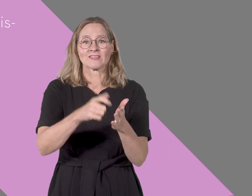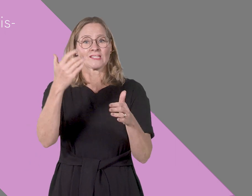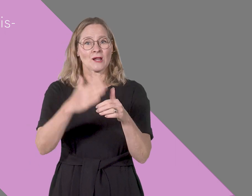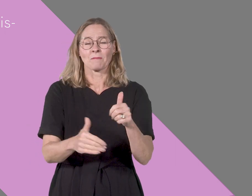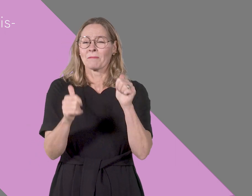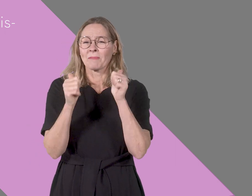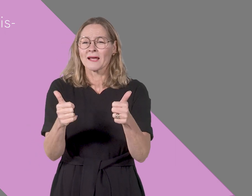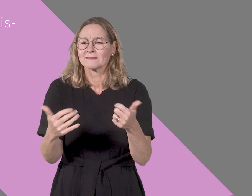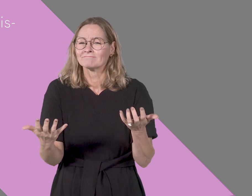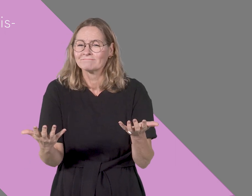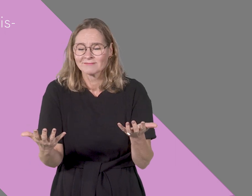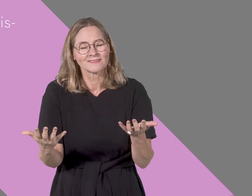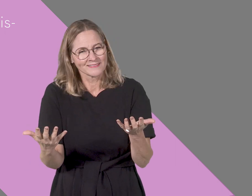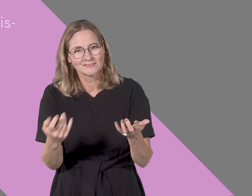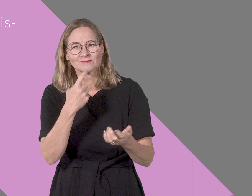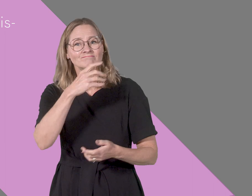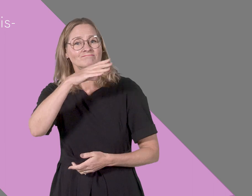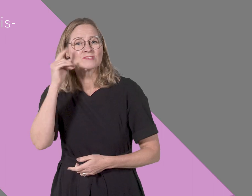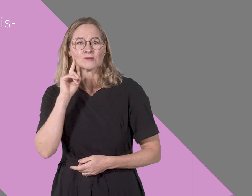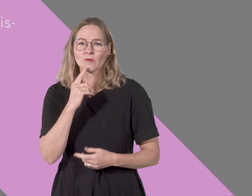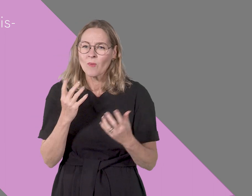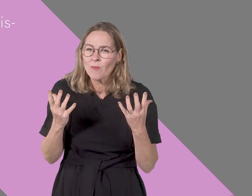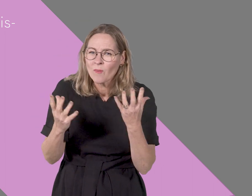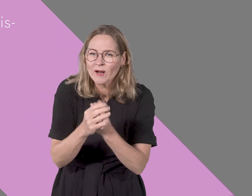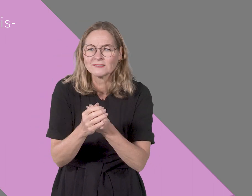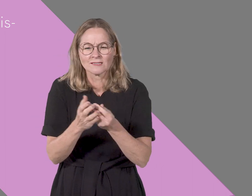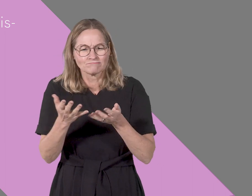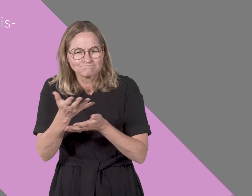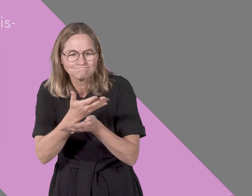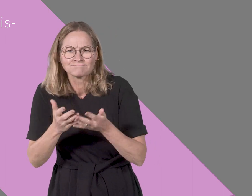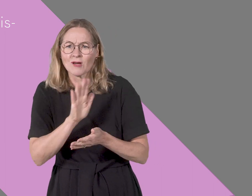että viikonlopun parasta antia oli suomenruotsalaisten kuurojen yhdessäolo -